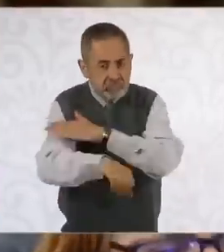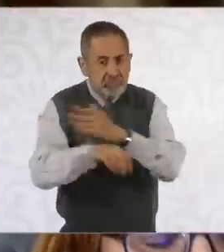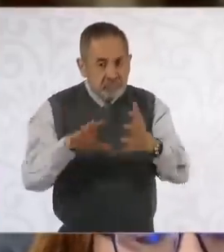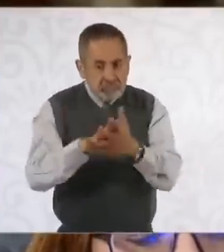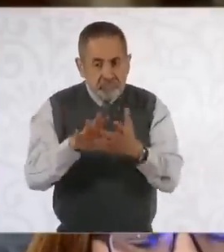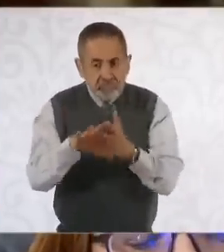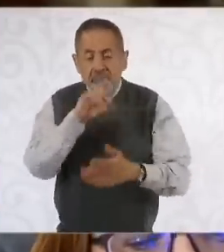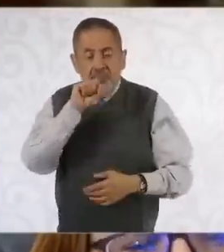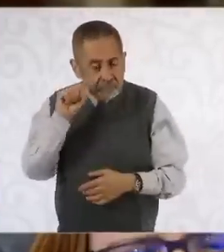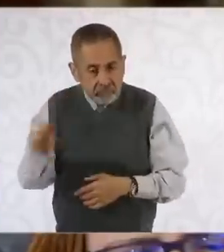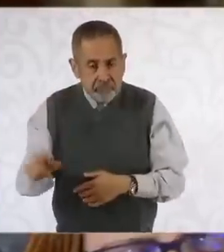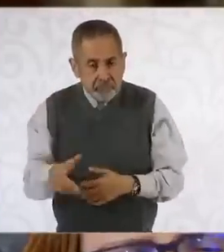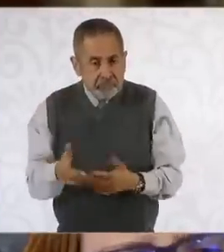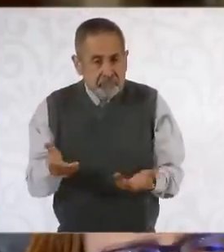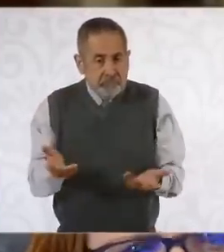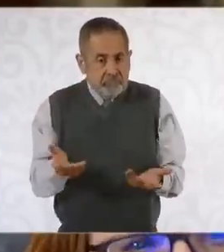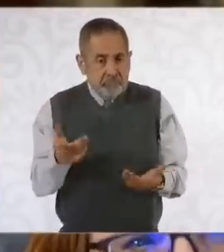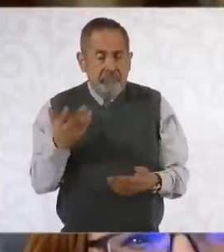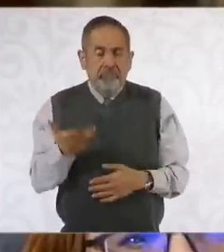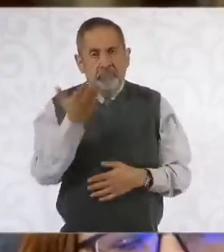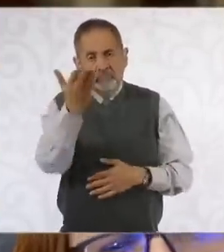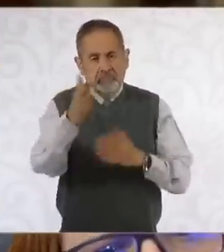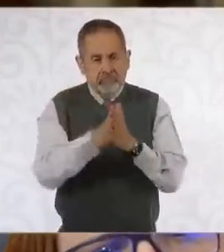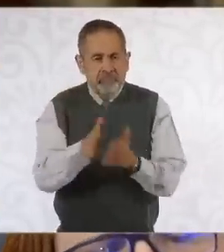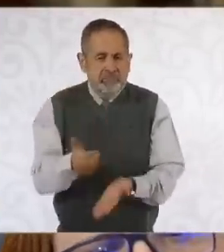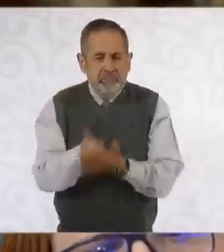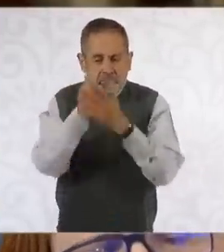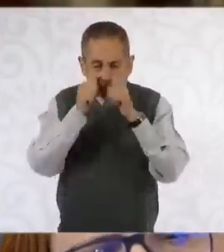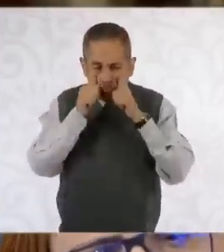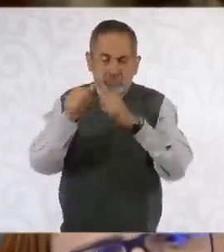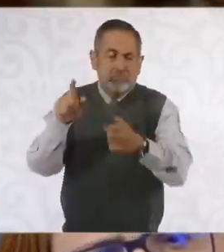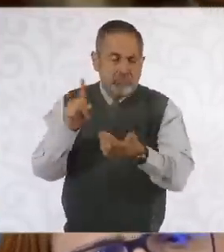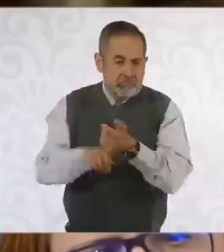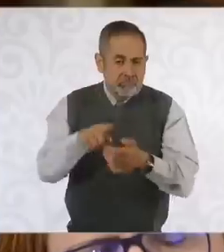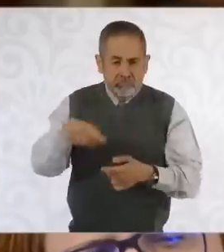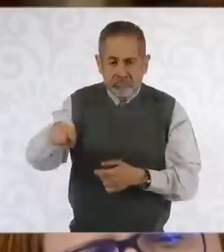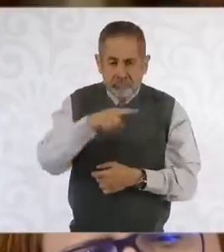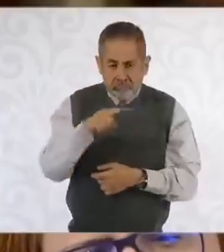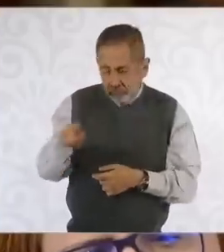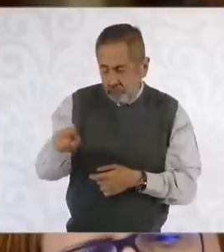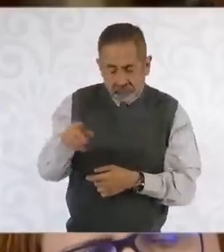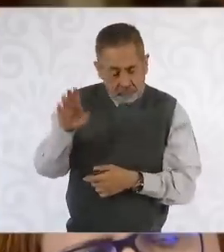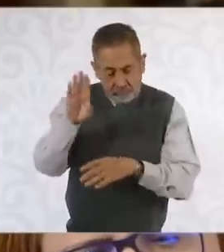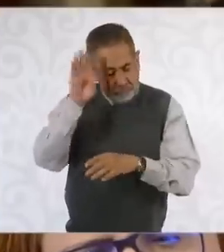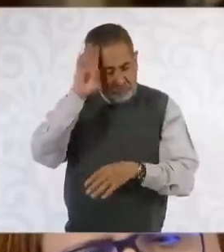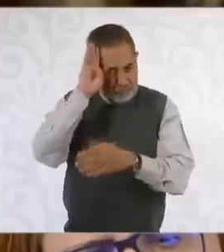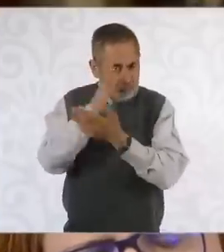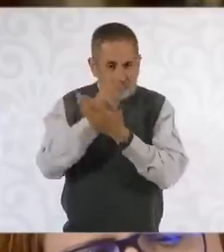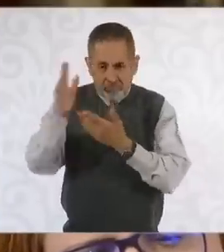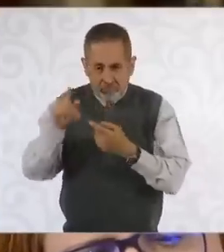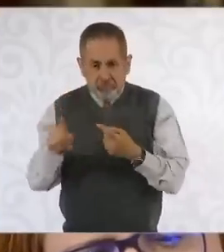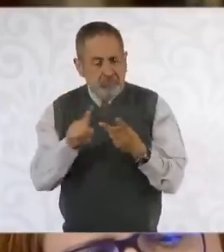ella y pues pide ahí El auxilio me me parece que son casos así excesivos hoy otro caso en Nesa de